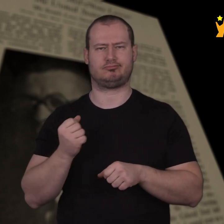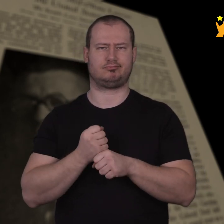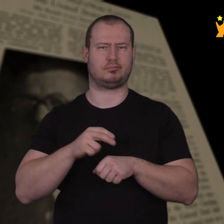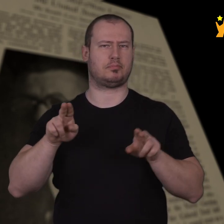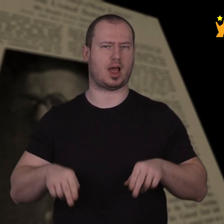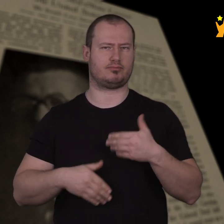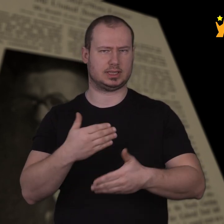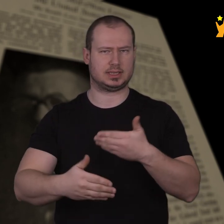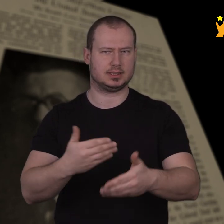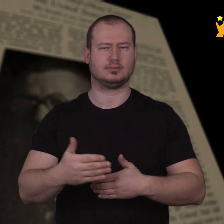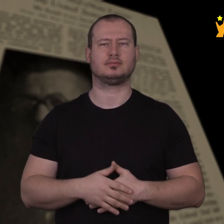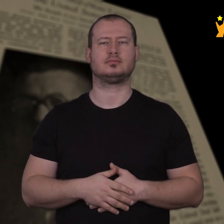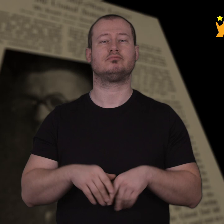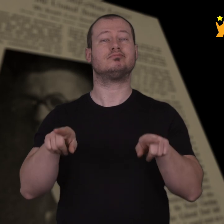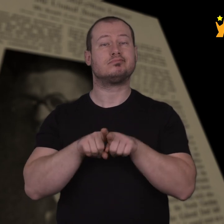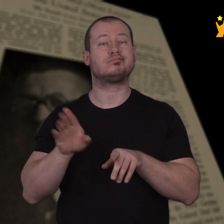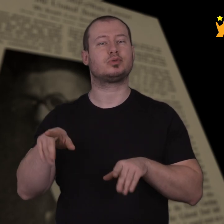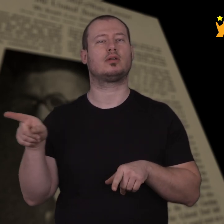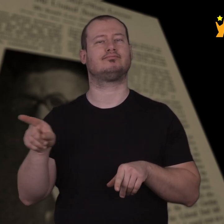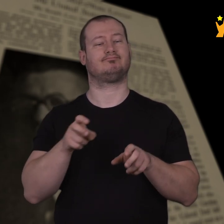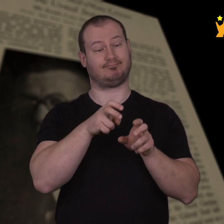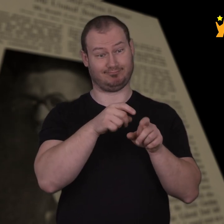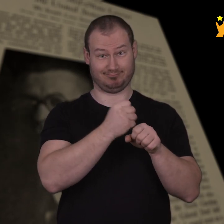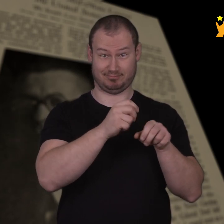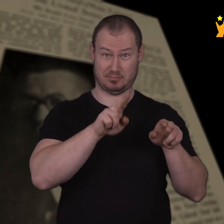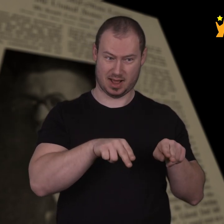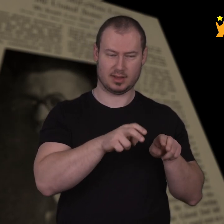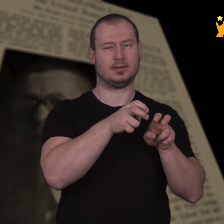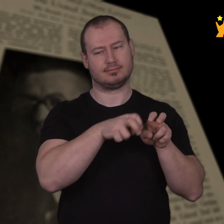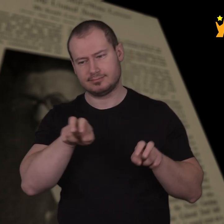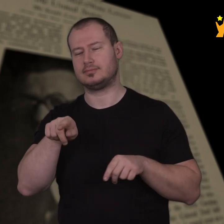To bola práca právnika. Mal aj druhé zamestnanie.